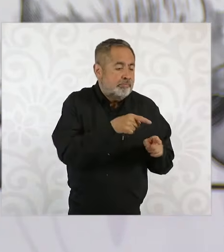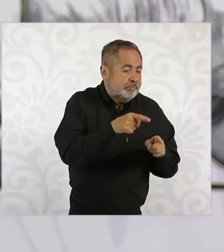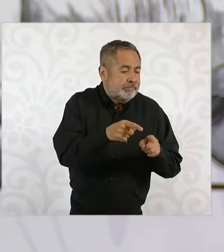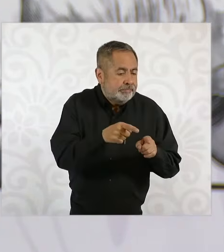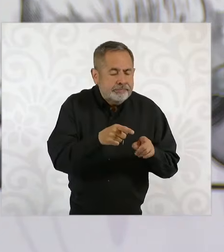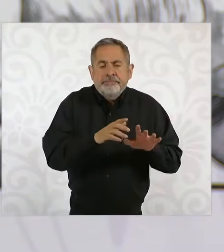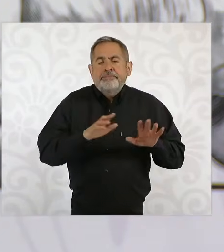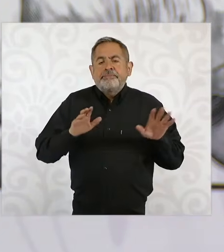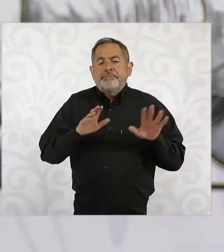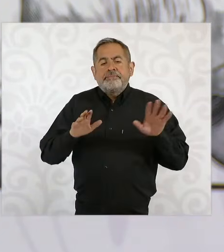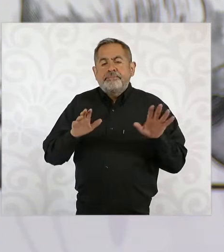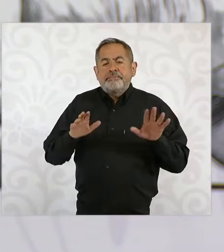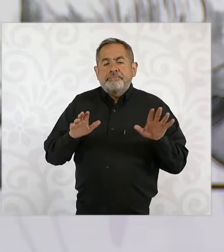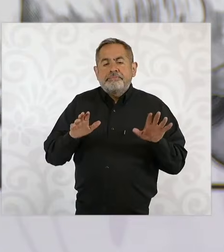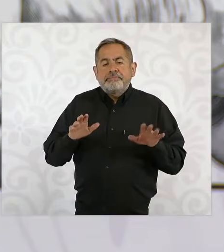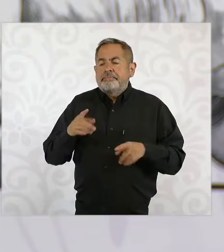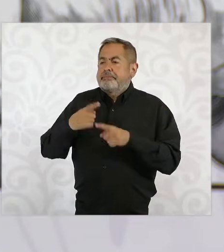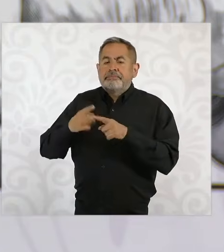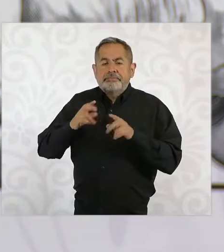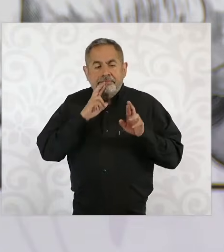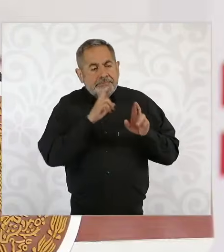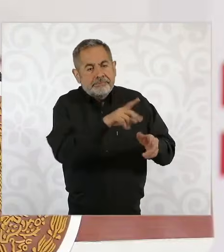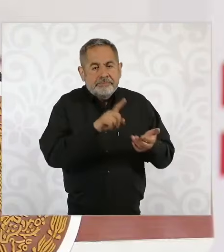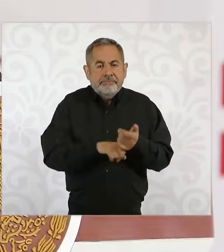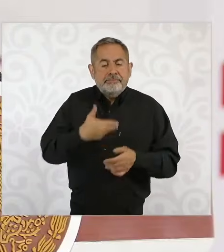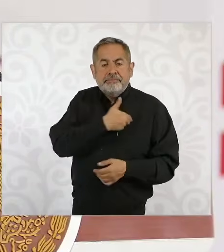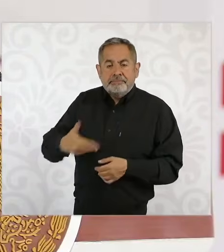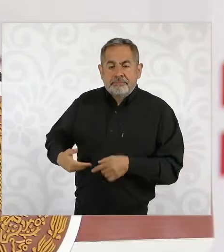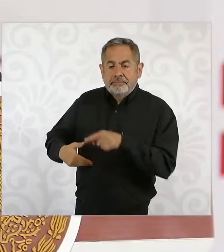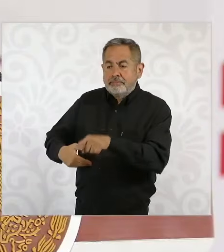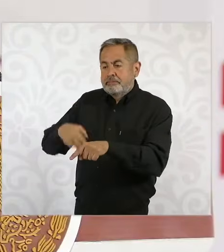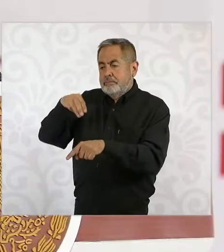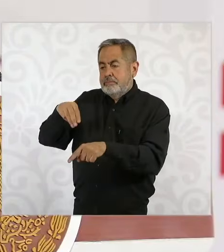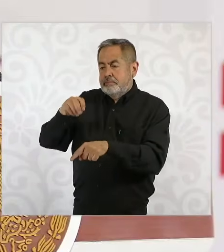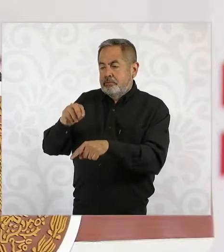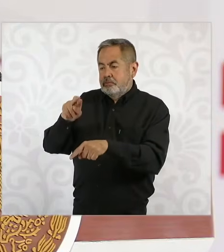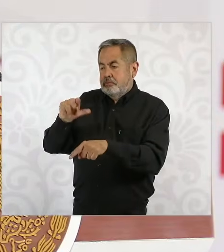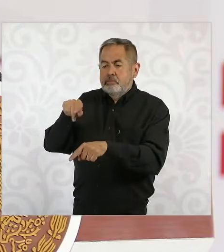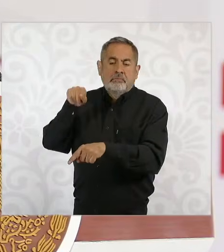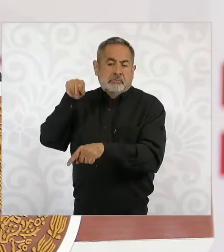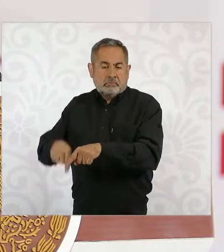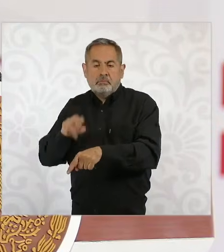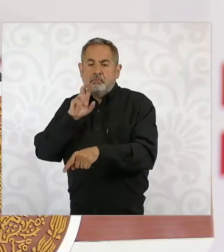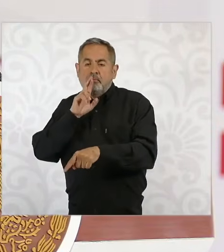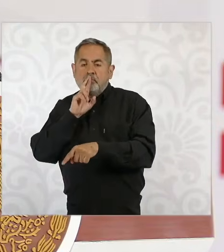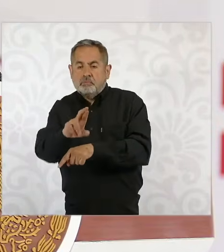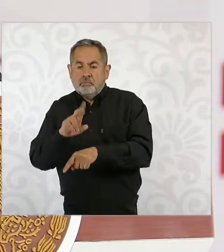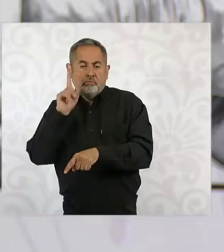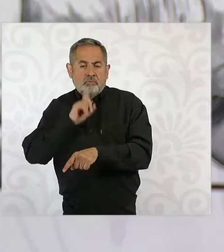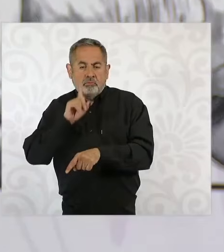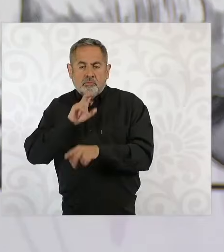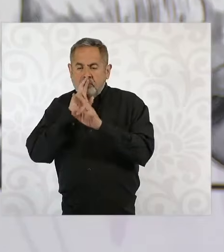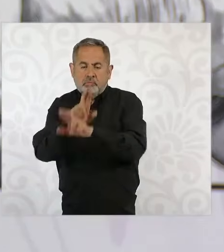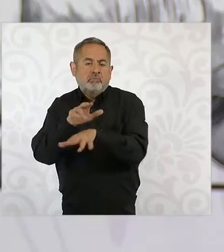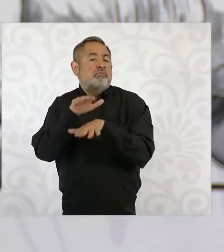la la presidenta de Morena que pueda eh responder precisamente a lo partidista,